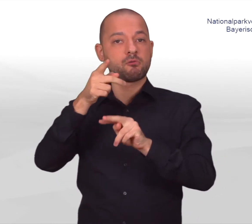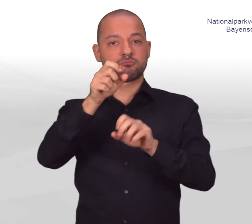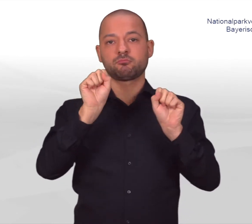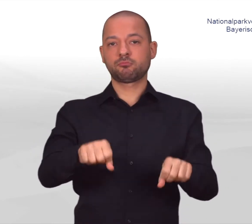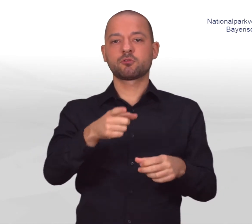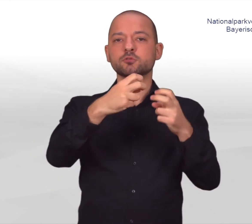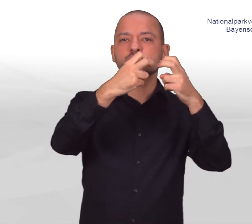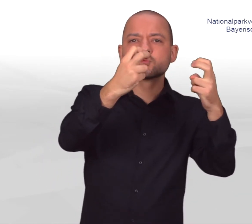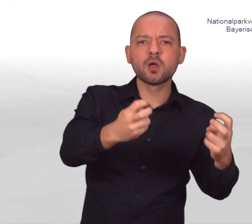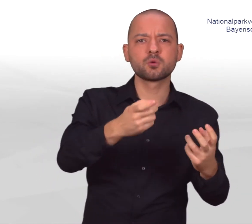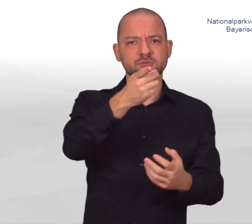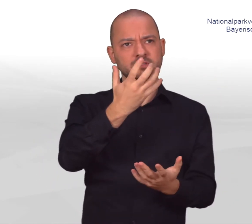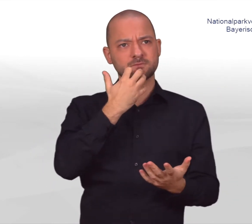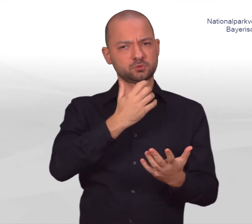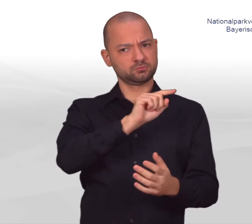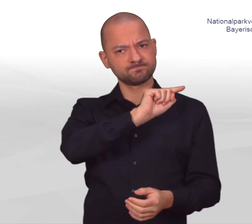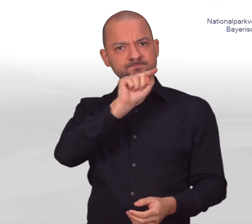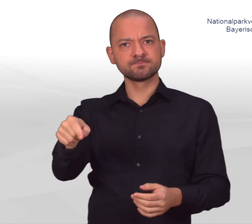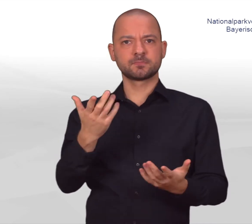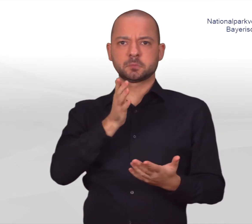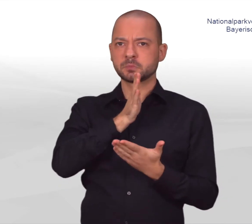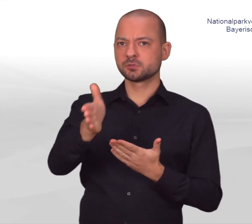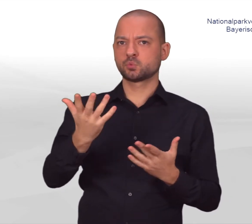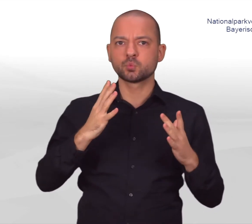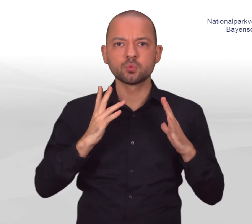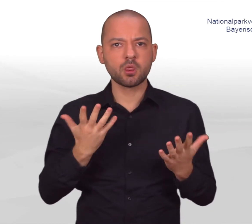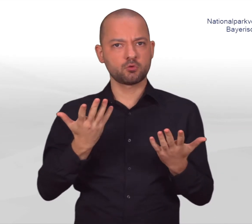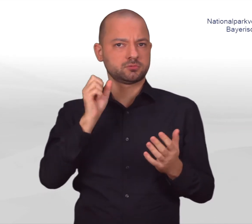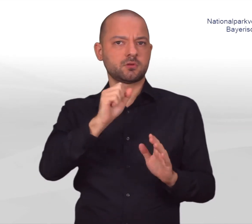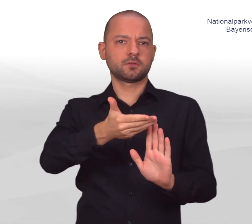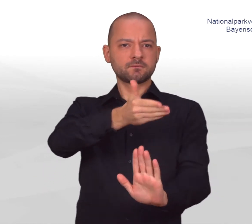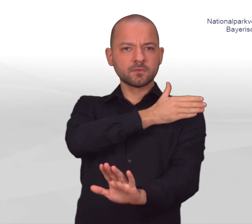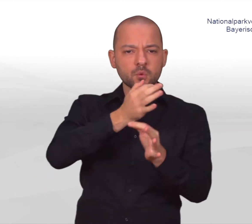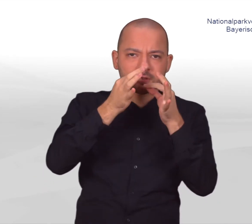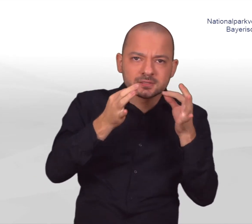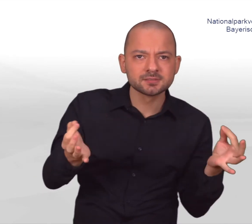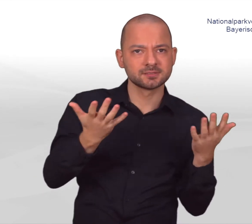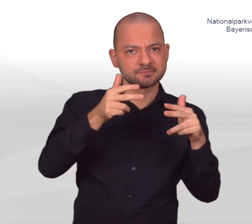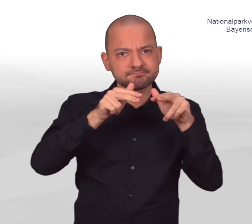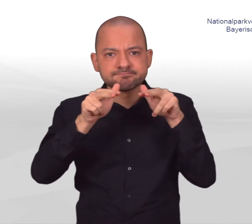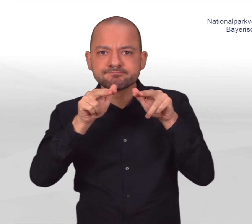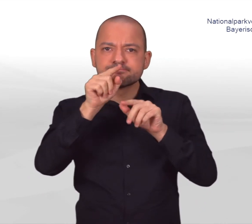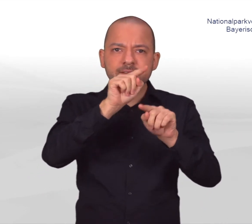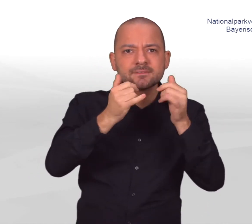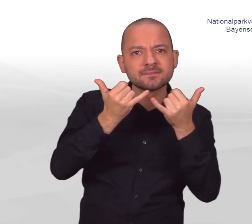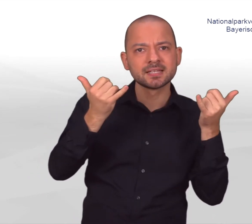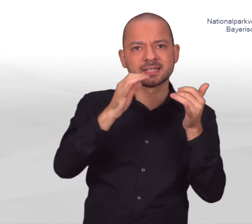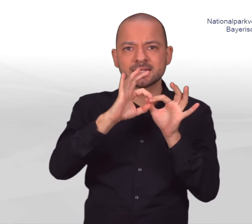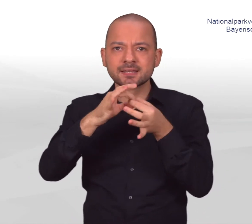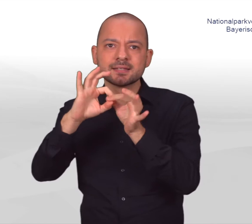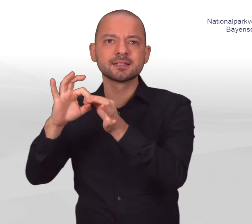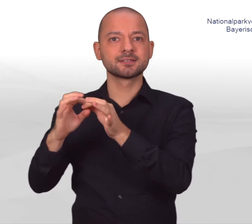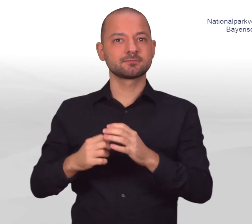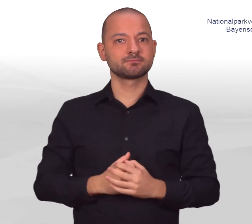können Sie Ihren Besuch oder Urlaub bereits von zuhause aus genauestens planen.